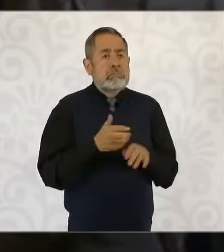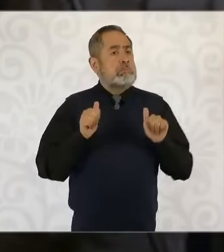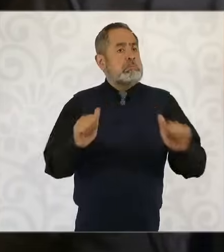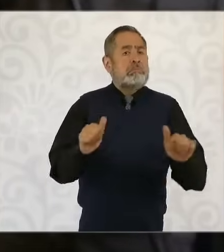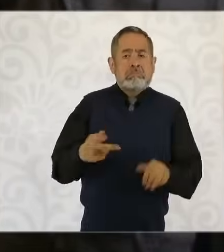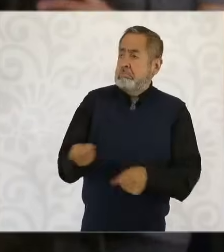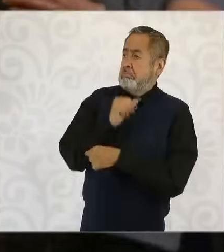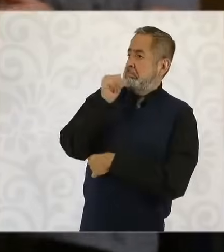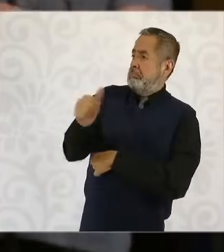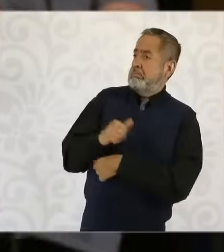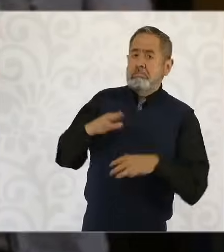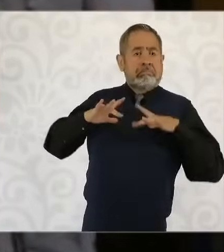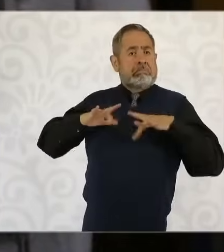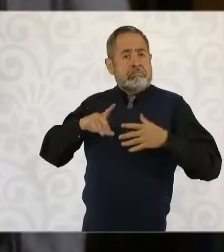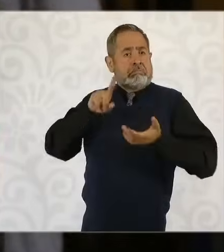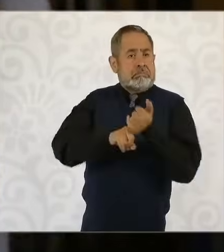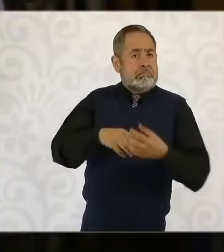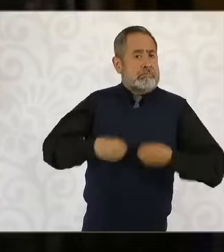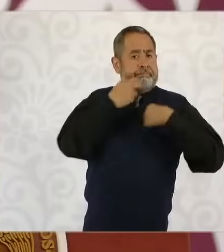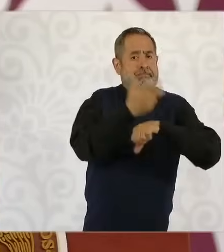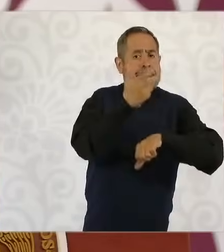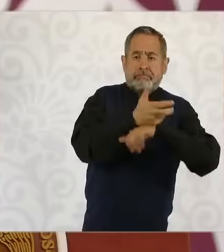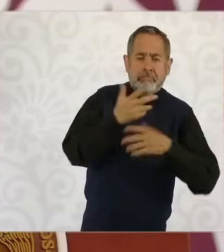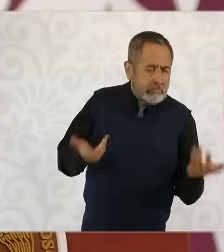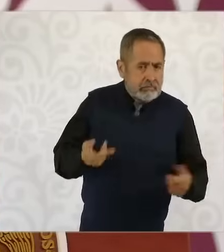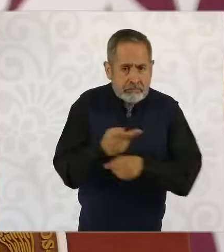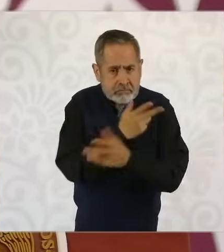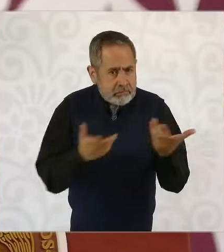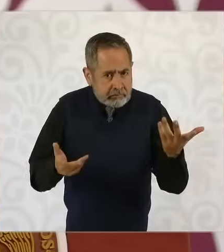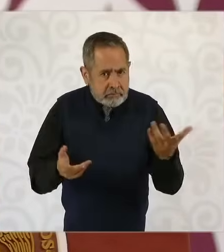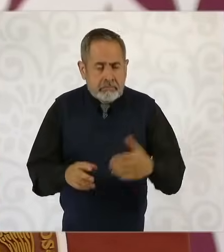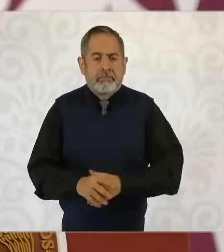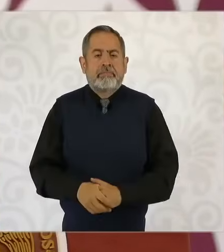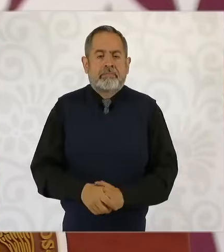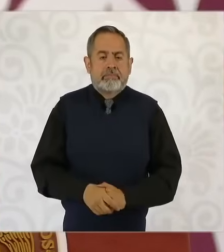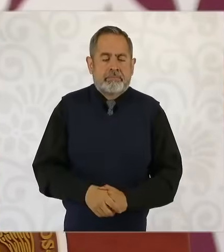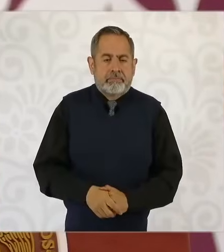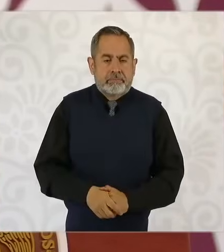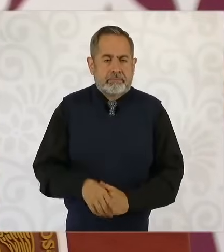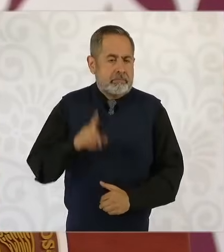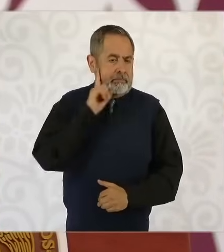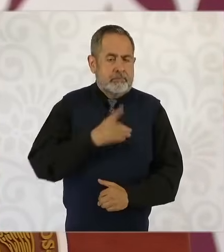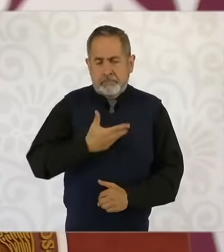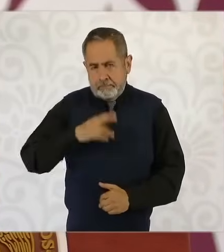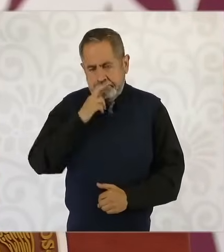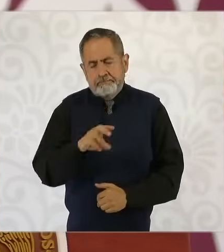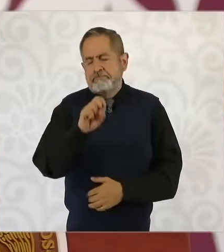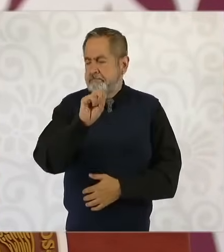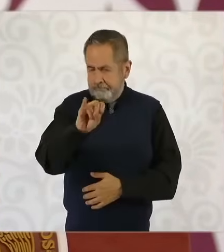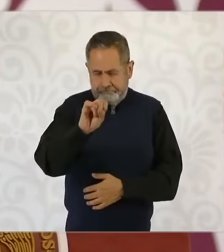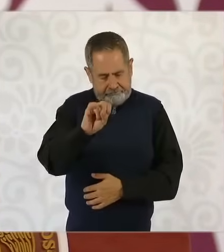hubiera pasado nada con esas familias presidenta sí como saben pues está todo el tema también de un